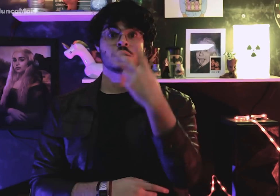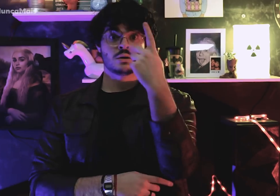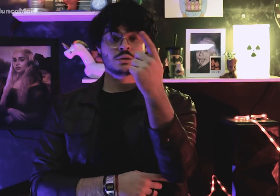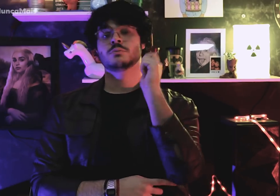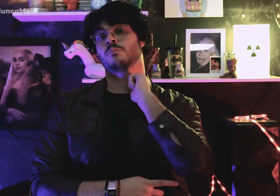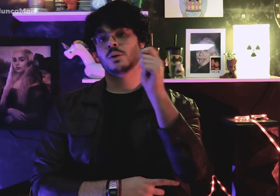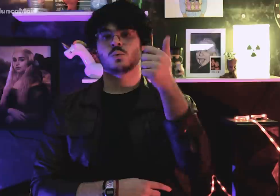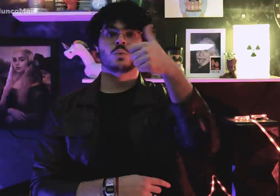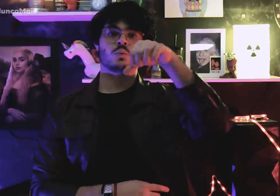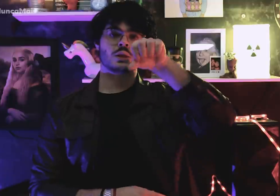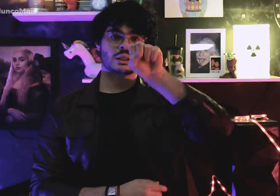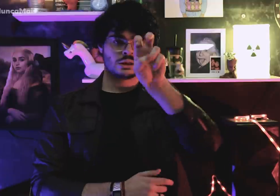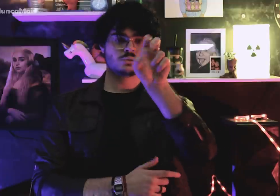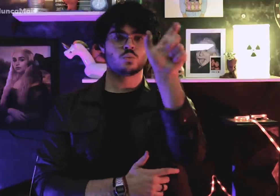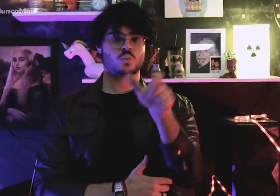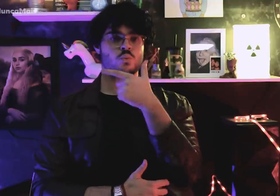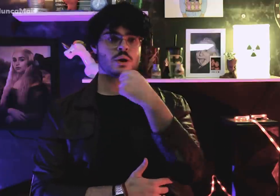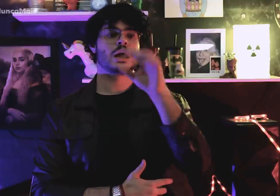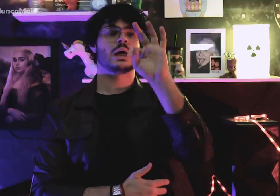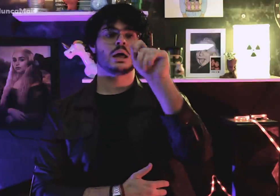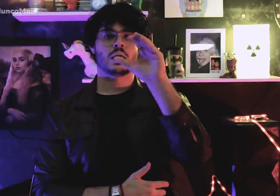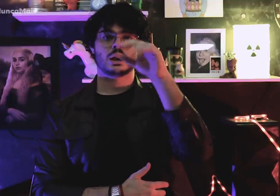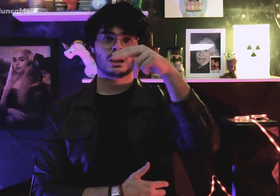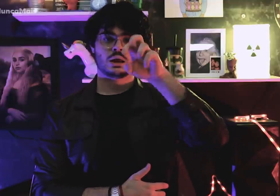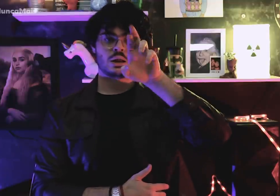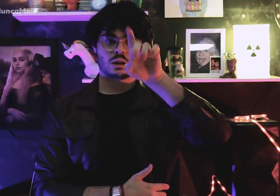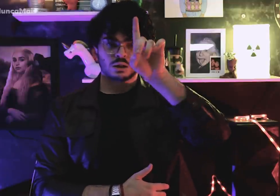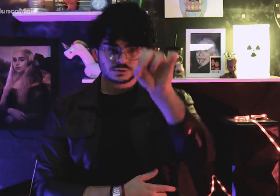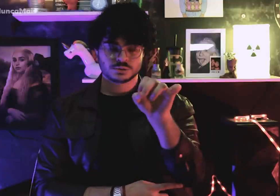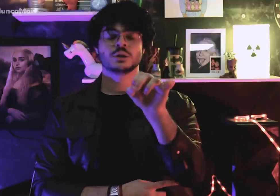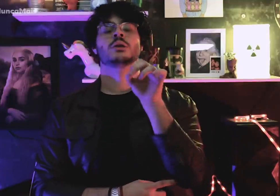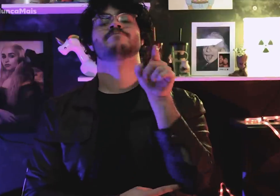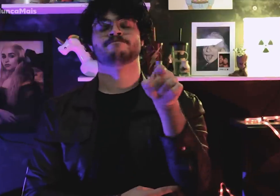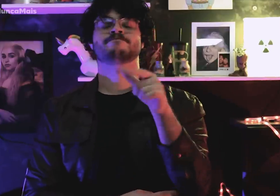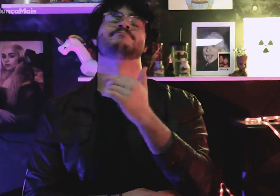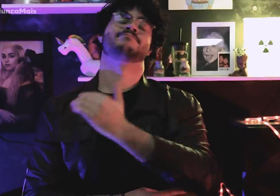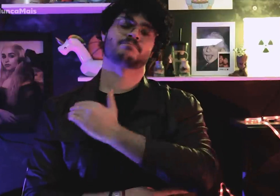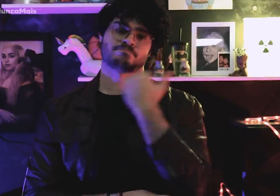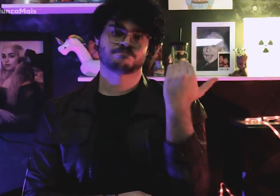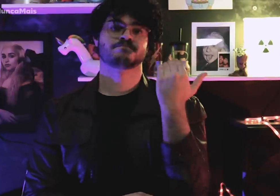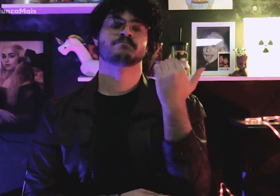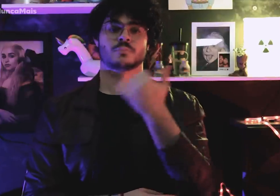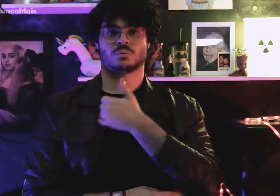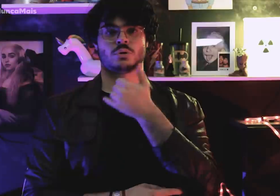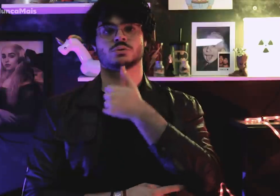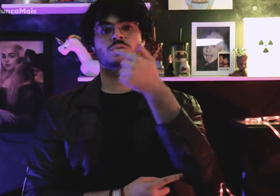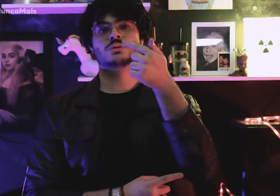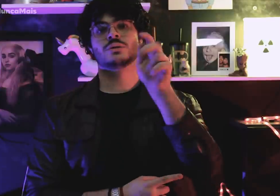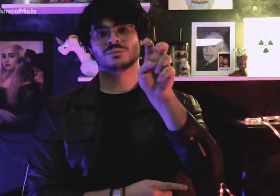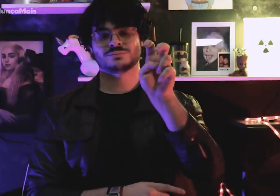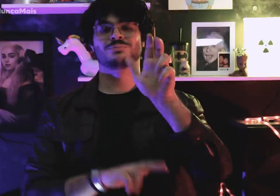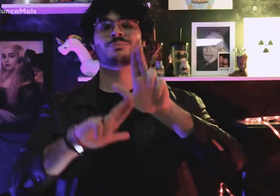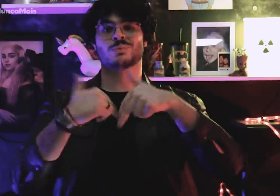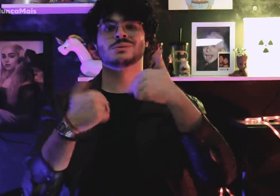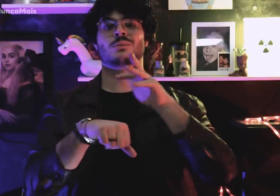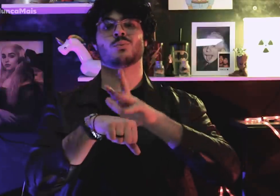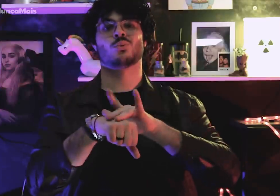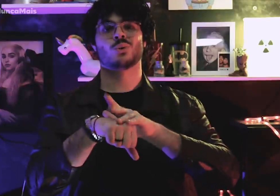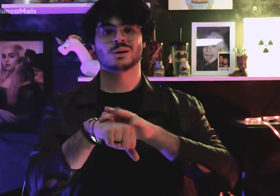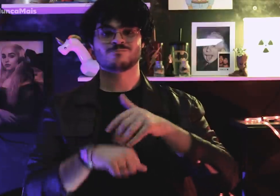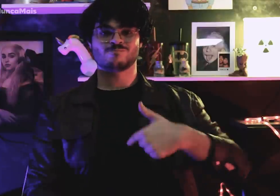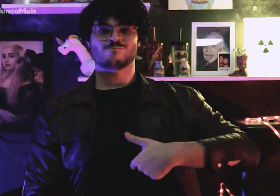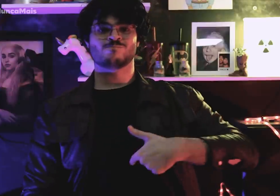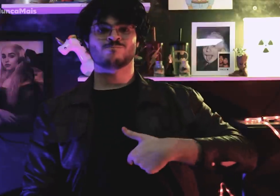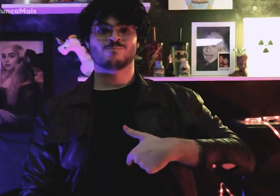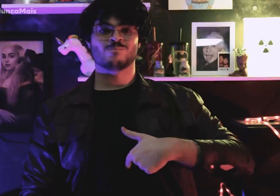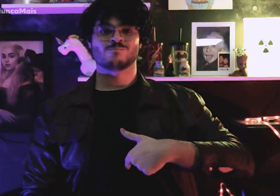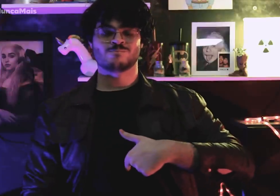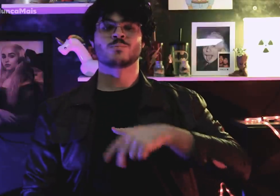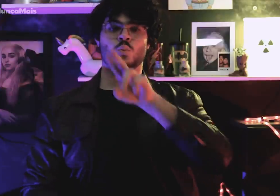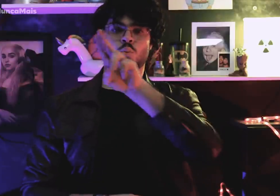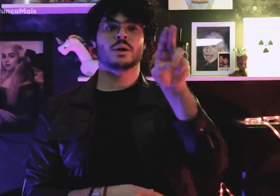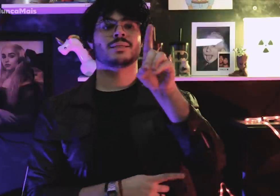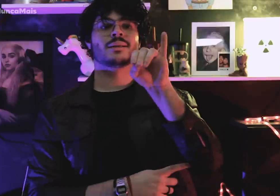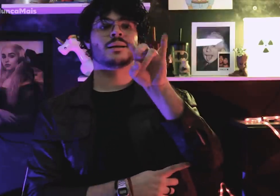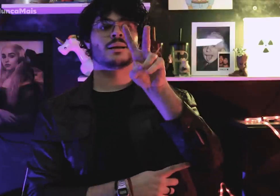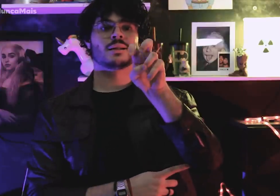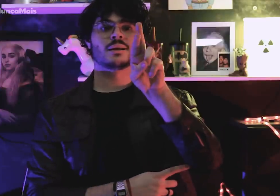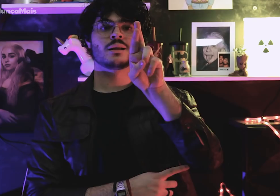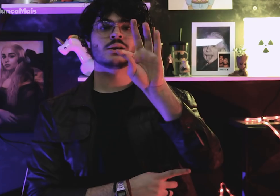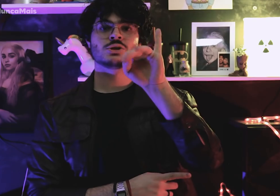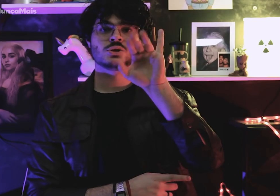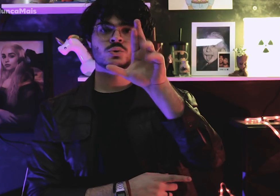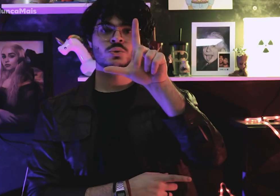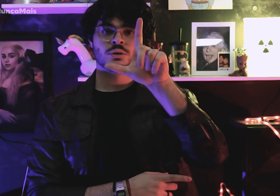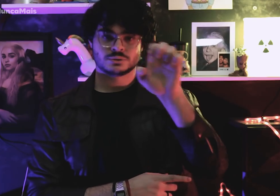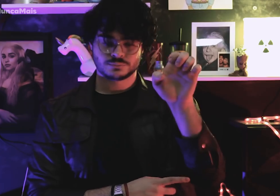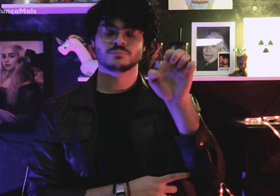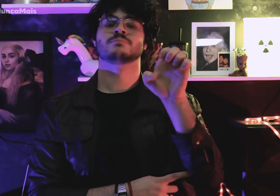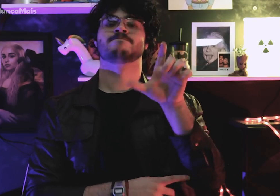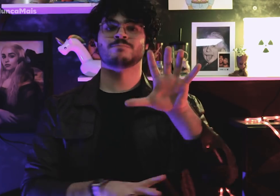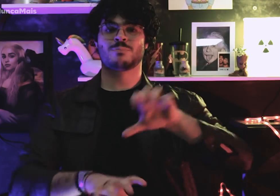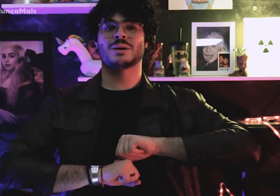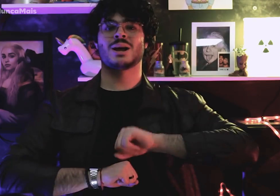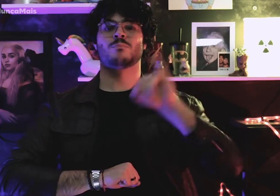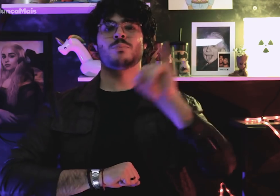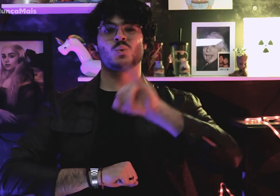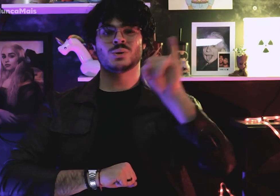E em 21 de abril de 1985 ele morreu de diverticulite, infecção no sistema digestivo, aos 75 anos de idade.